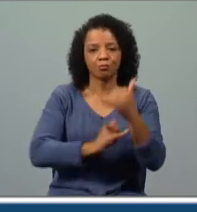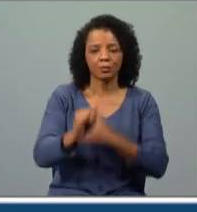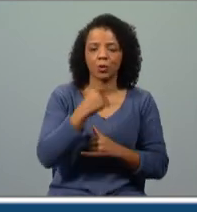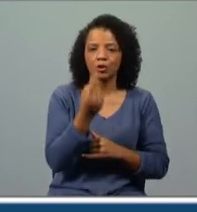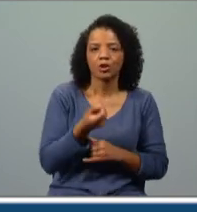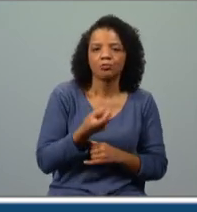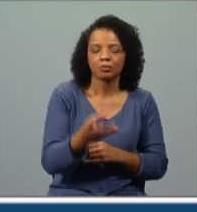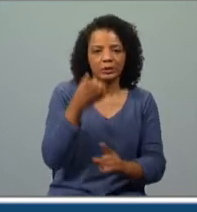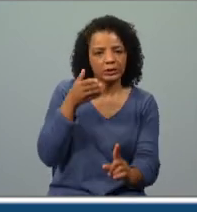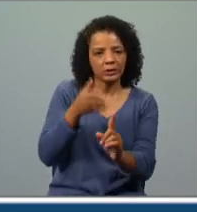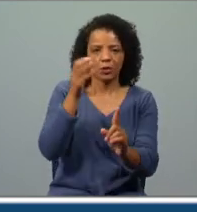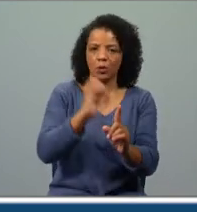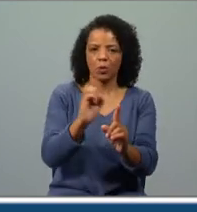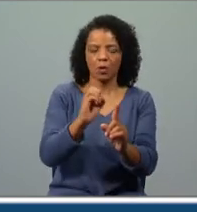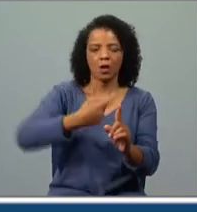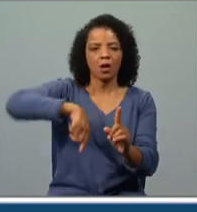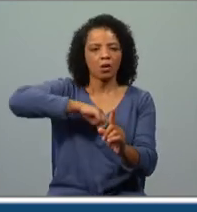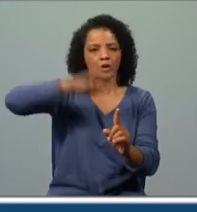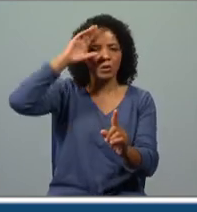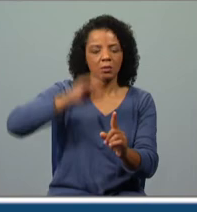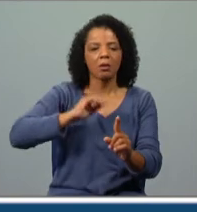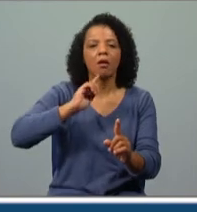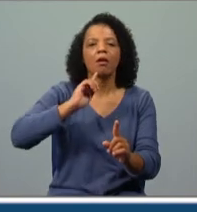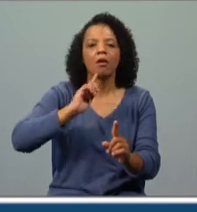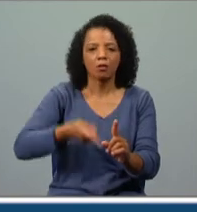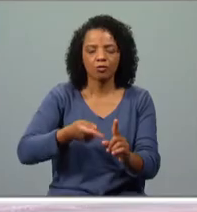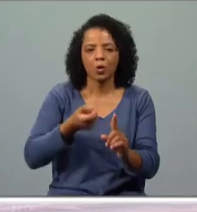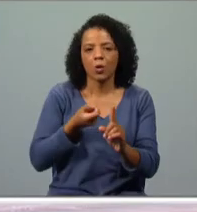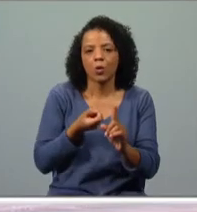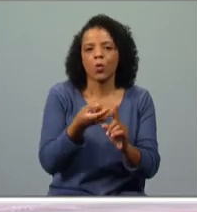identificar presente aqui nós não conseguimos saber quais quantos quantos 確定現在我們沒有我們可以找出有多少